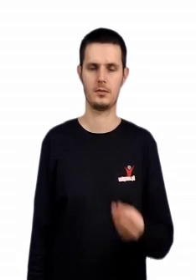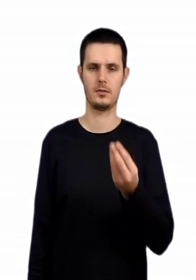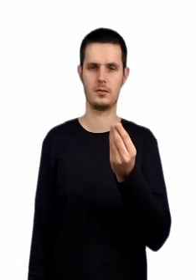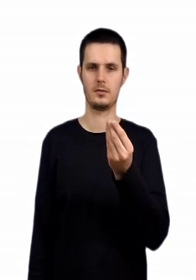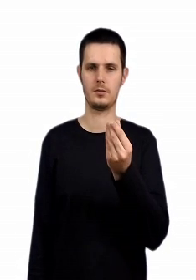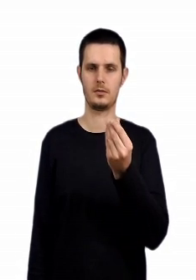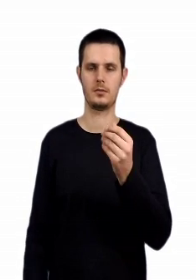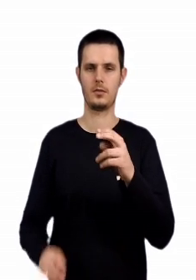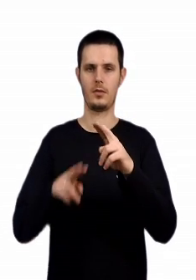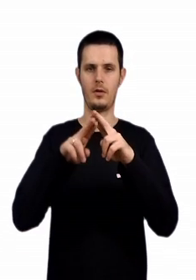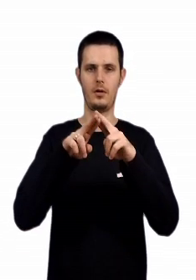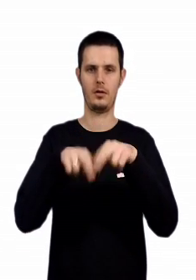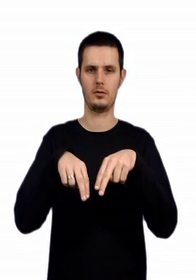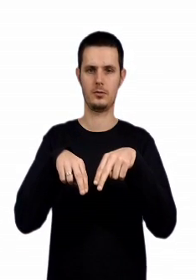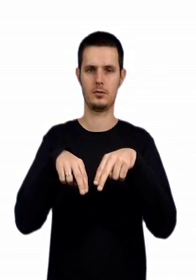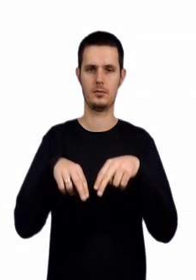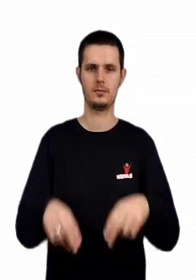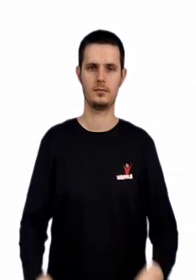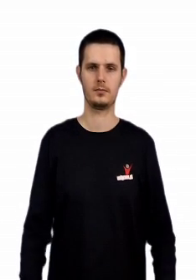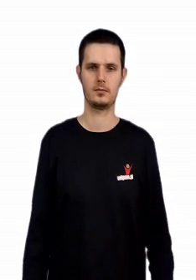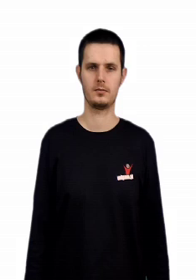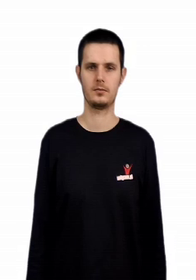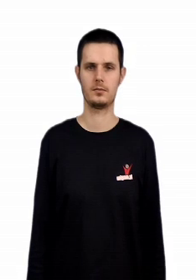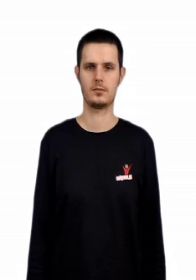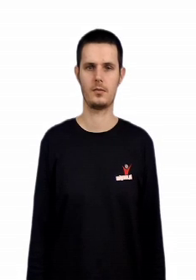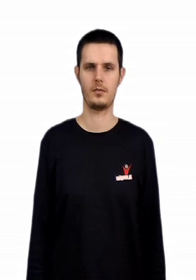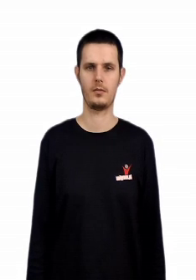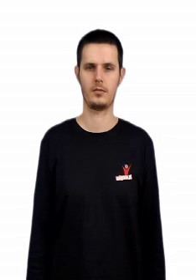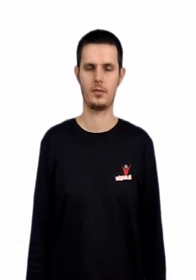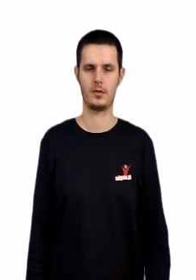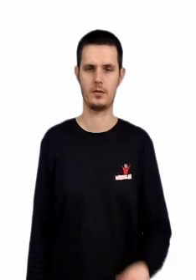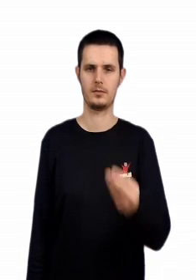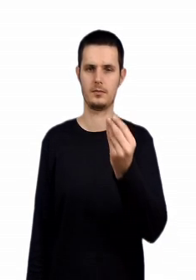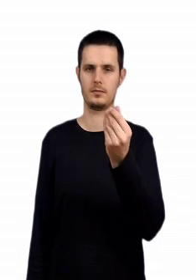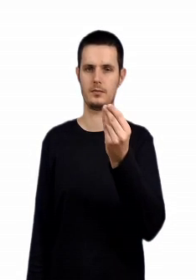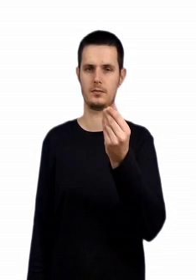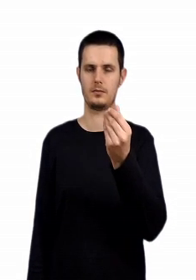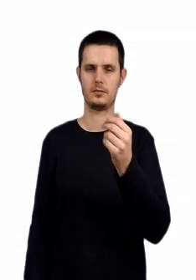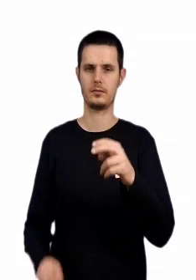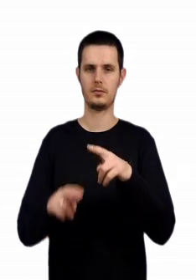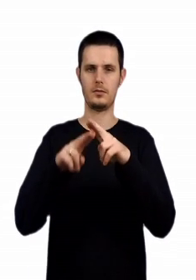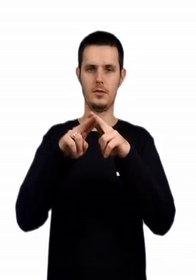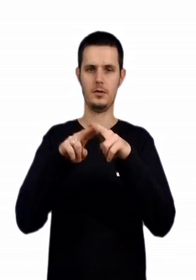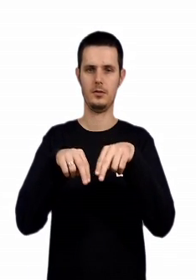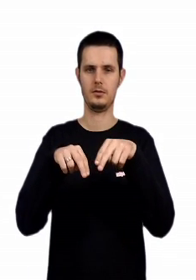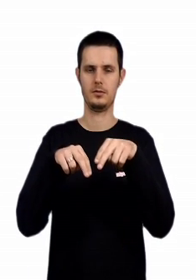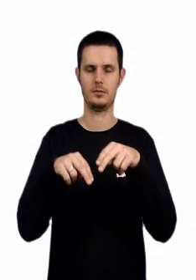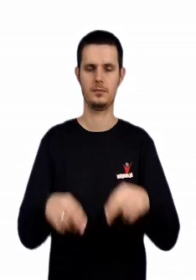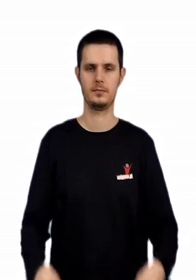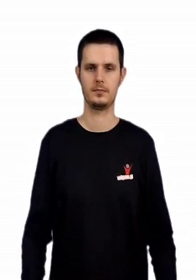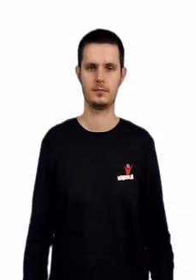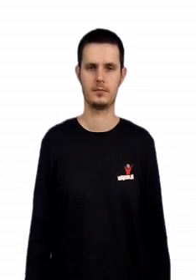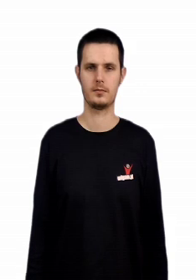RESZTA